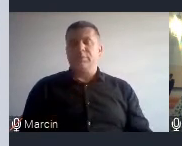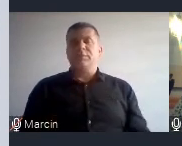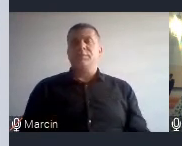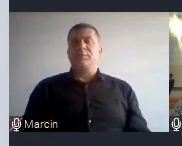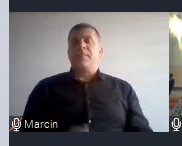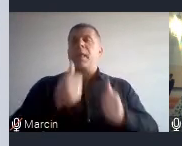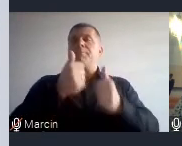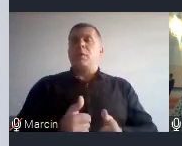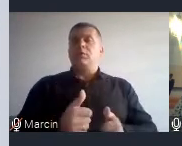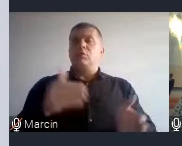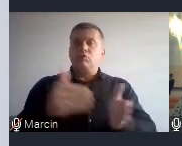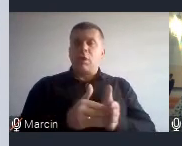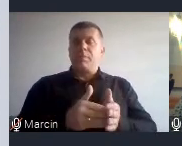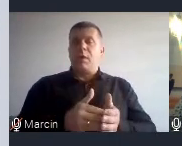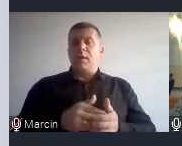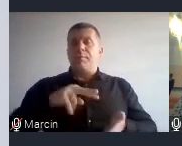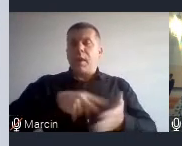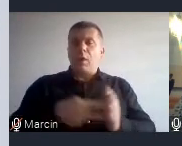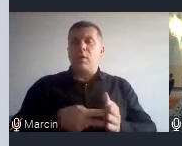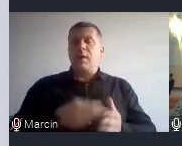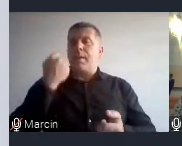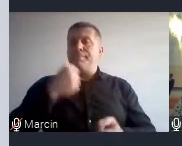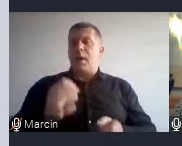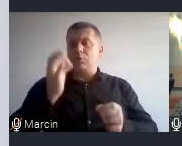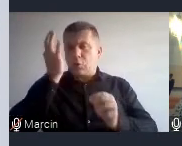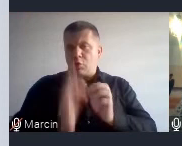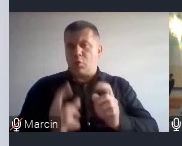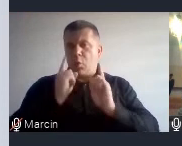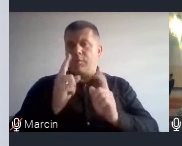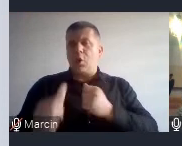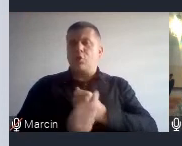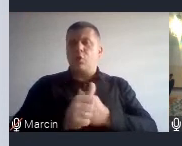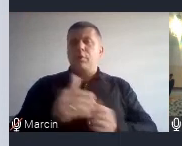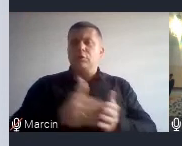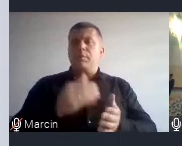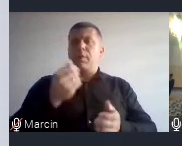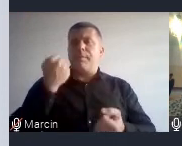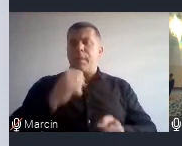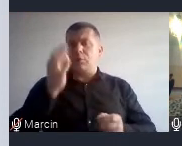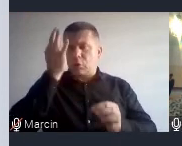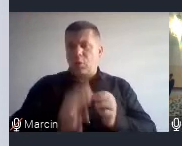Postępowania trzeba konstruować bardzo uważnie i dokumentacje trzeba konstruować bardzo uważnie.